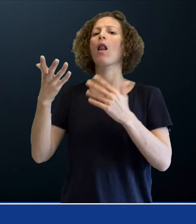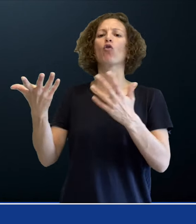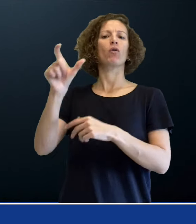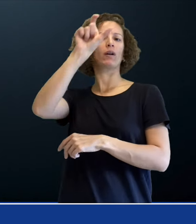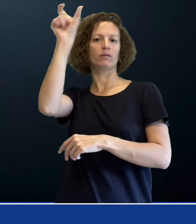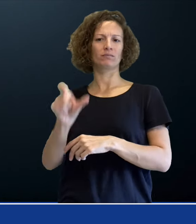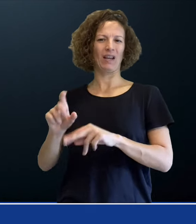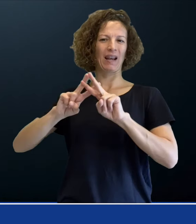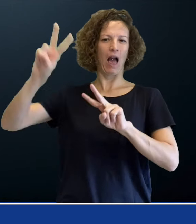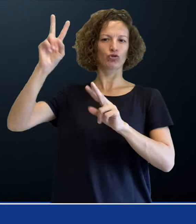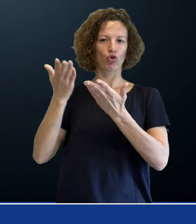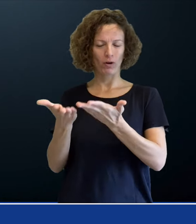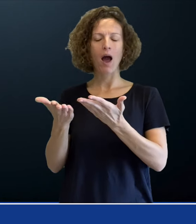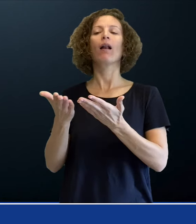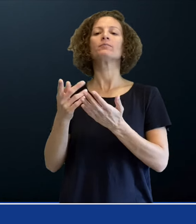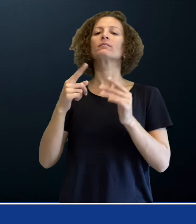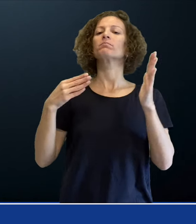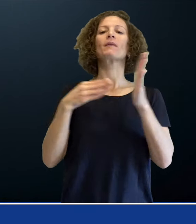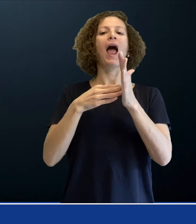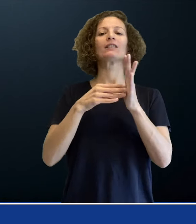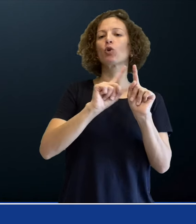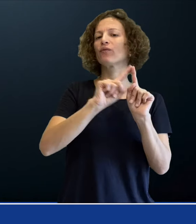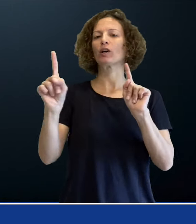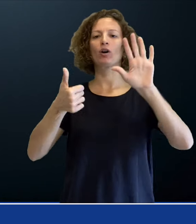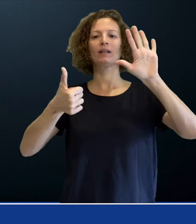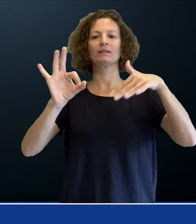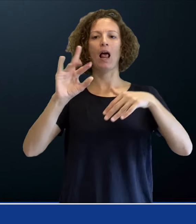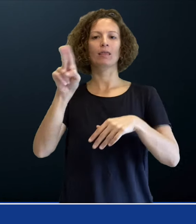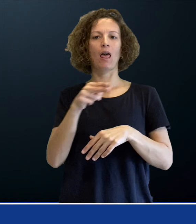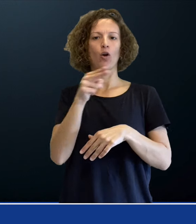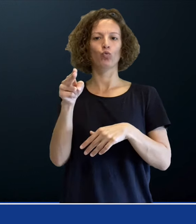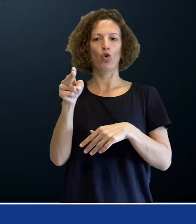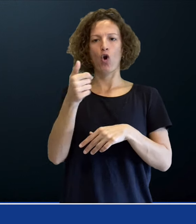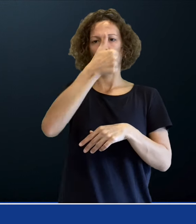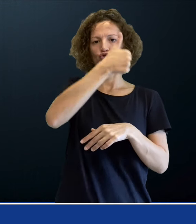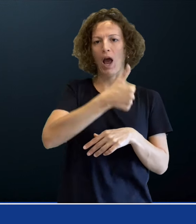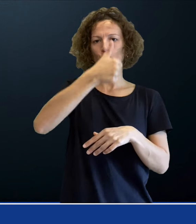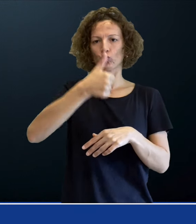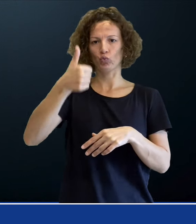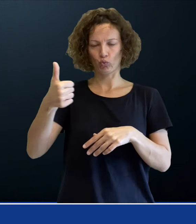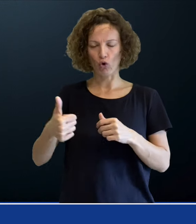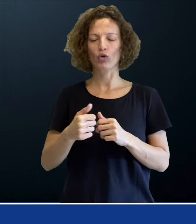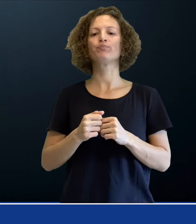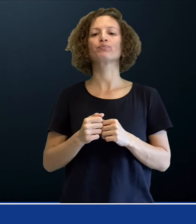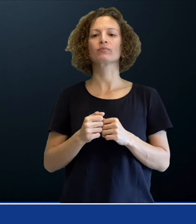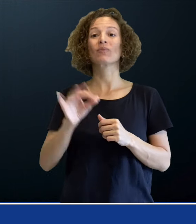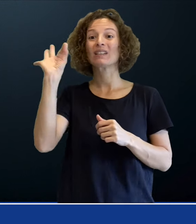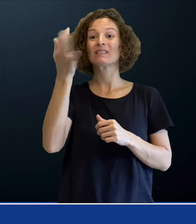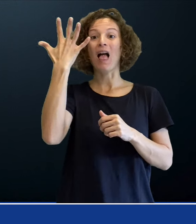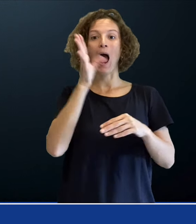oppure ai treni nazionali, fino a un massimo di 60 euro per ciascun contribuente.